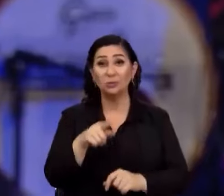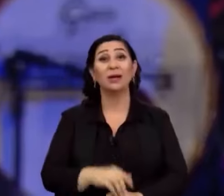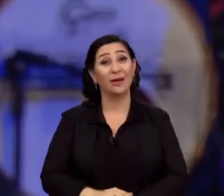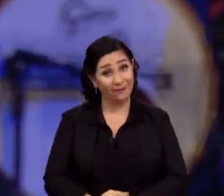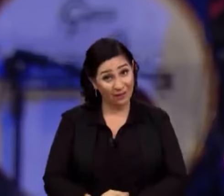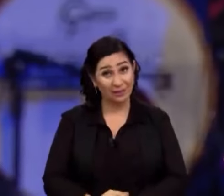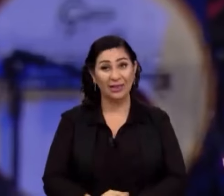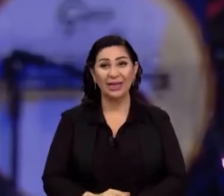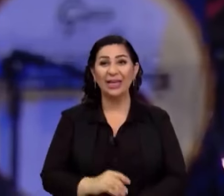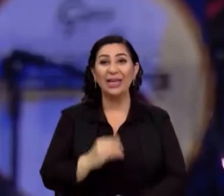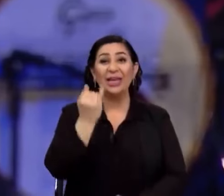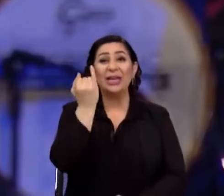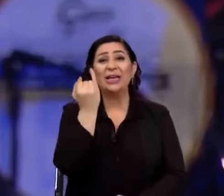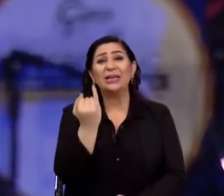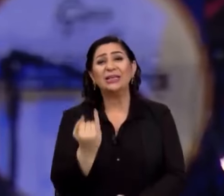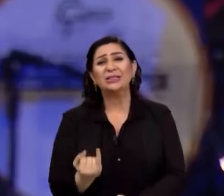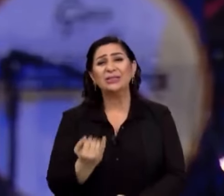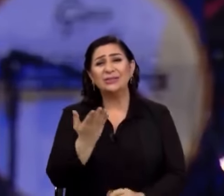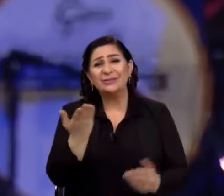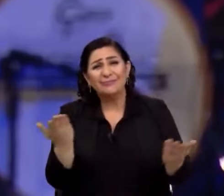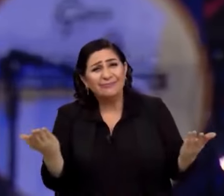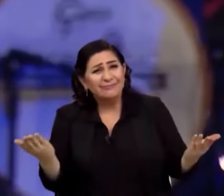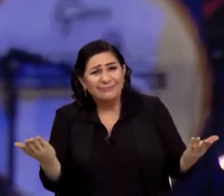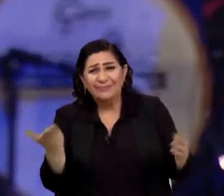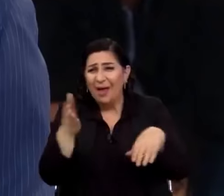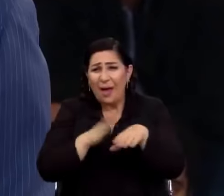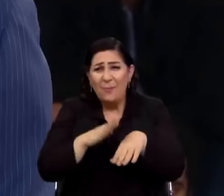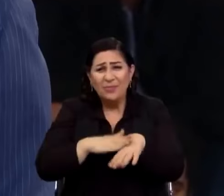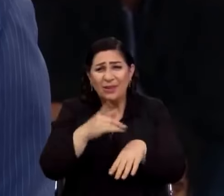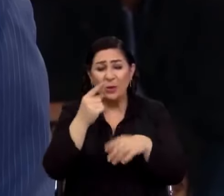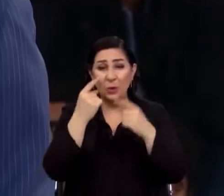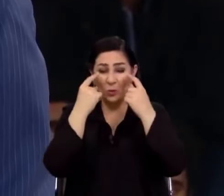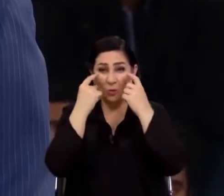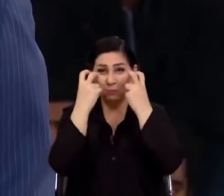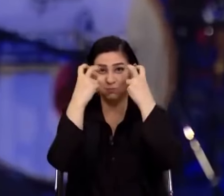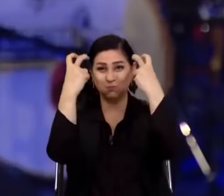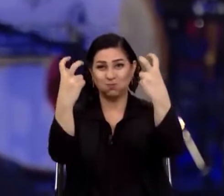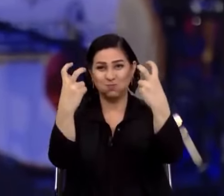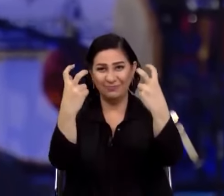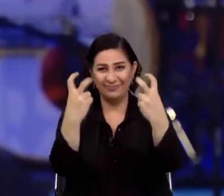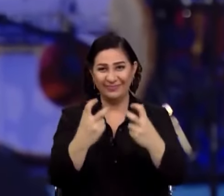incecik kalmışsın ne yaptıysan incecik kalmışsın Gözlerin artık e o kadar